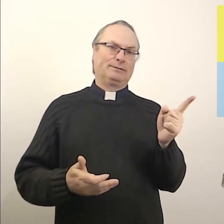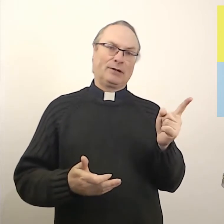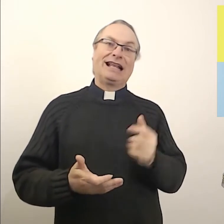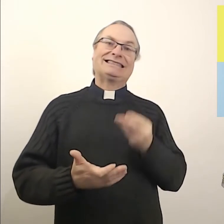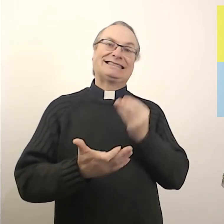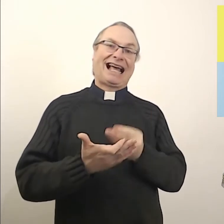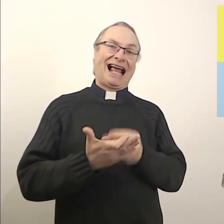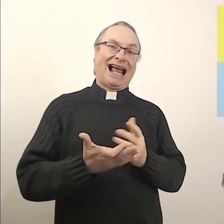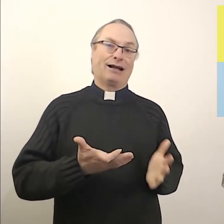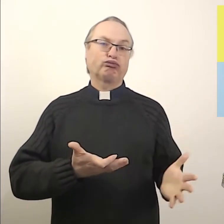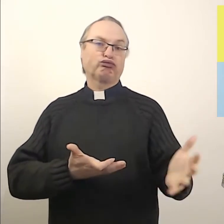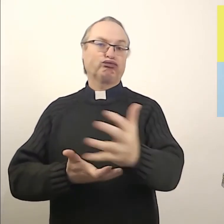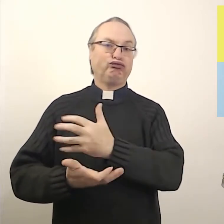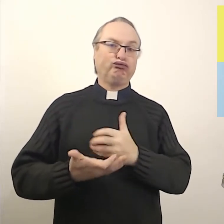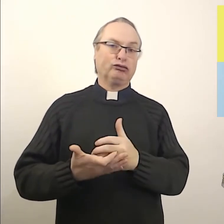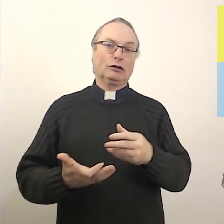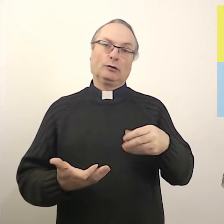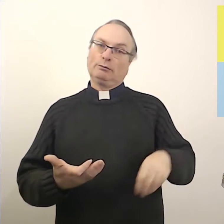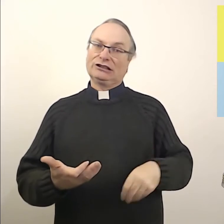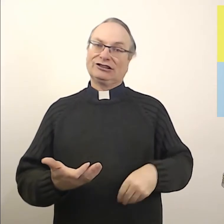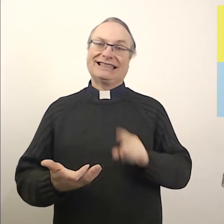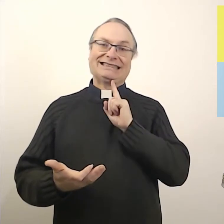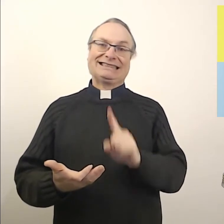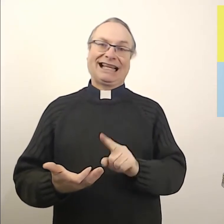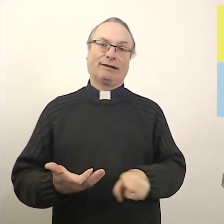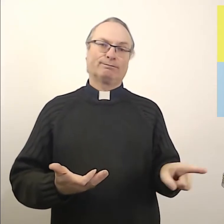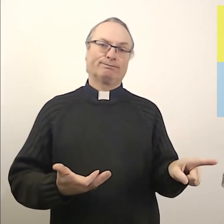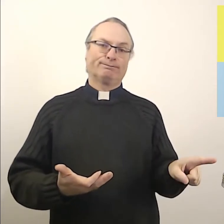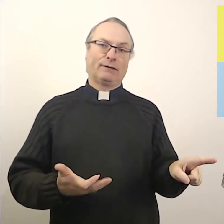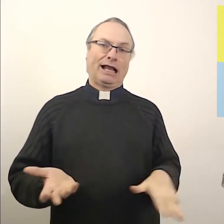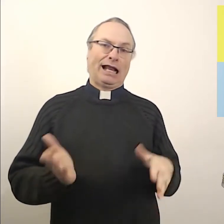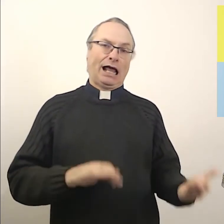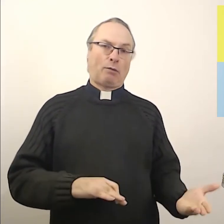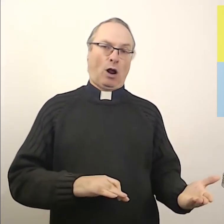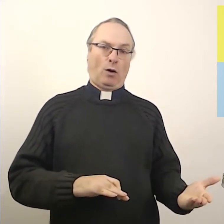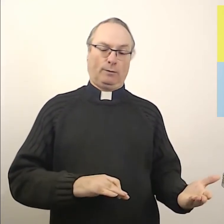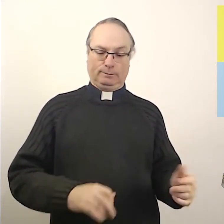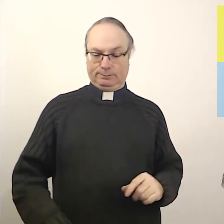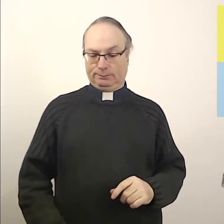le salaire du péché, c'est la mort.